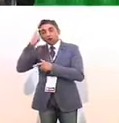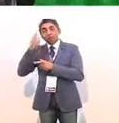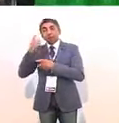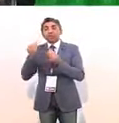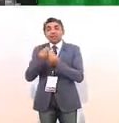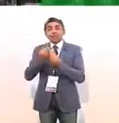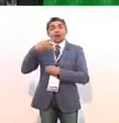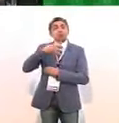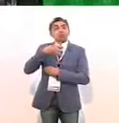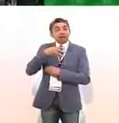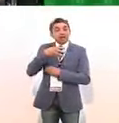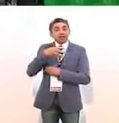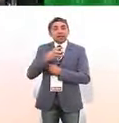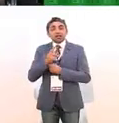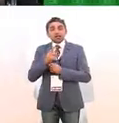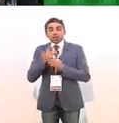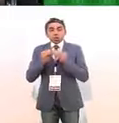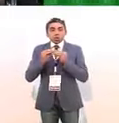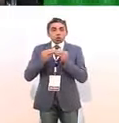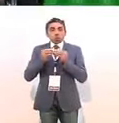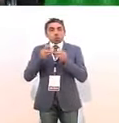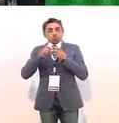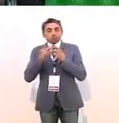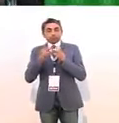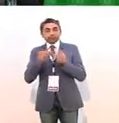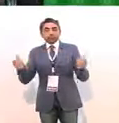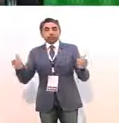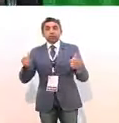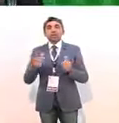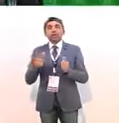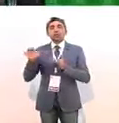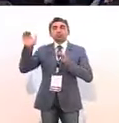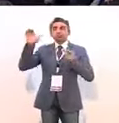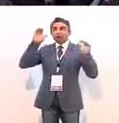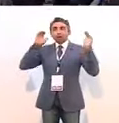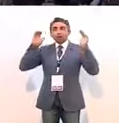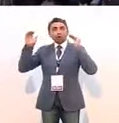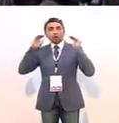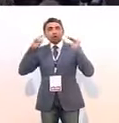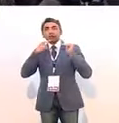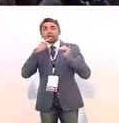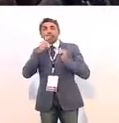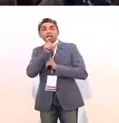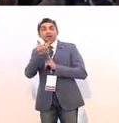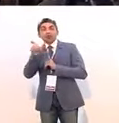Marianna, per riuscire a risolvere questo tema. Abbiamo ascoltato le voci di chi non